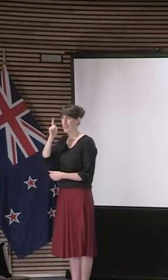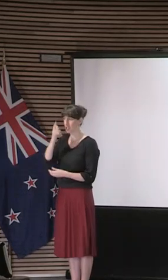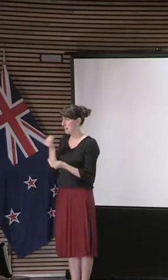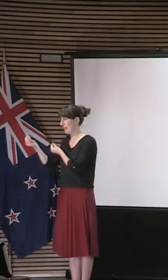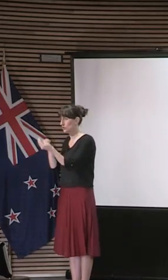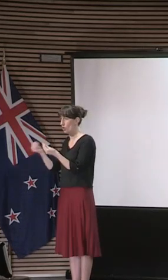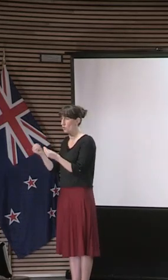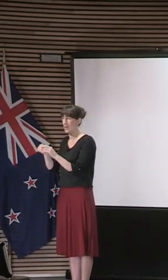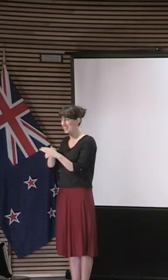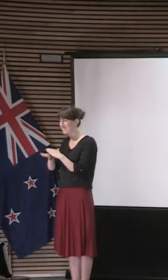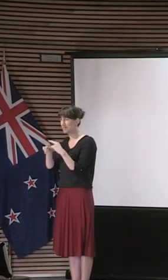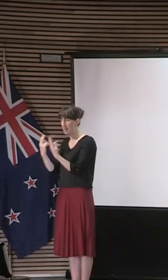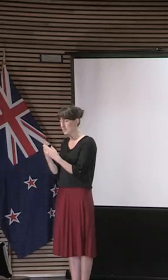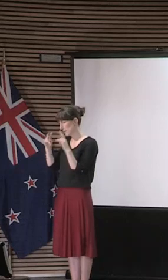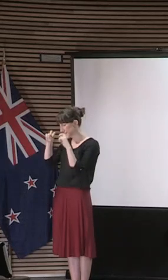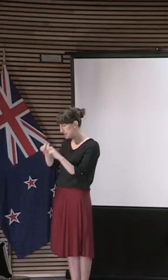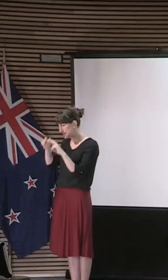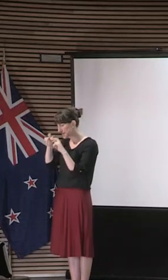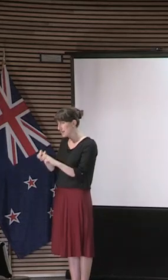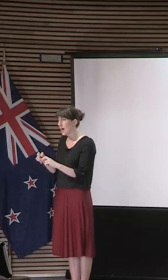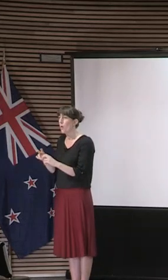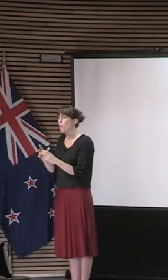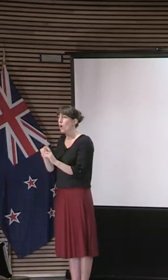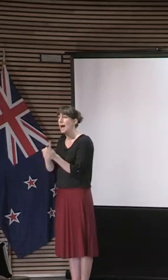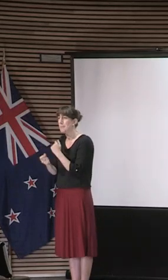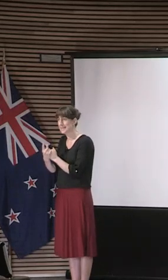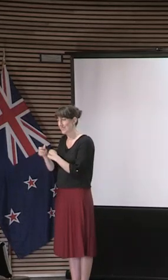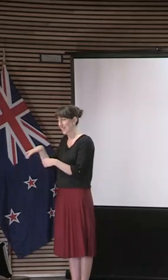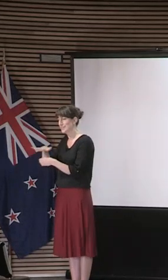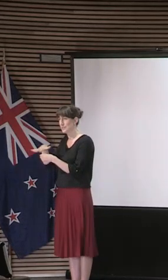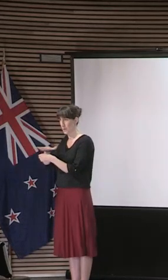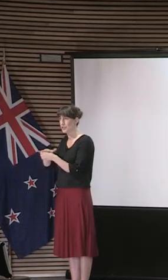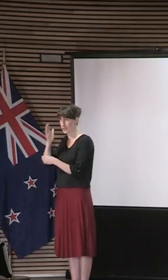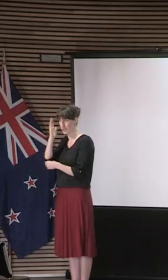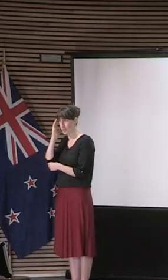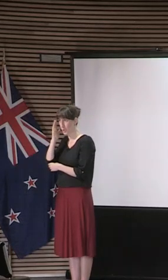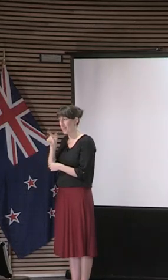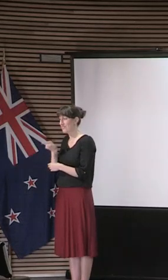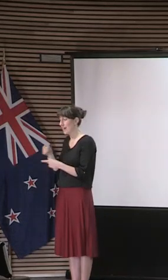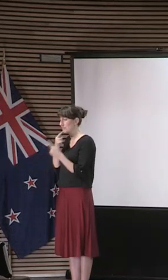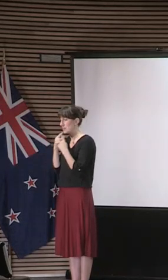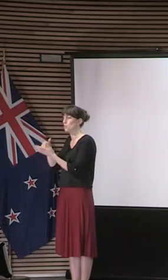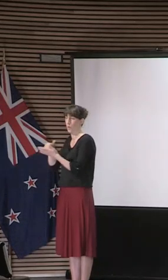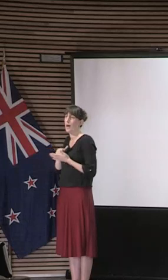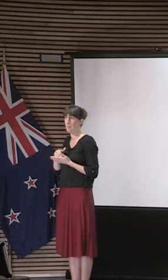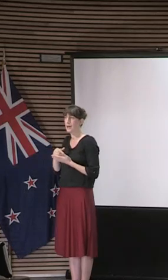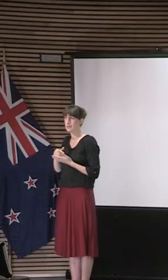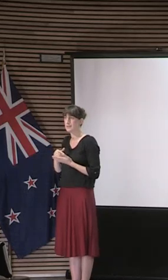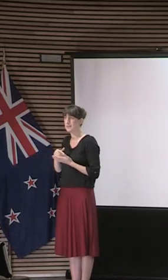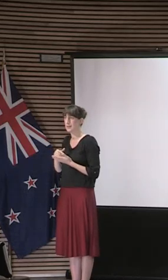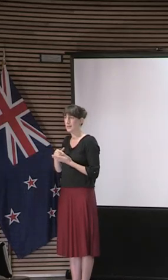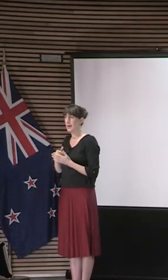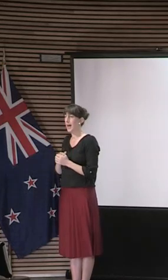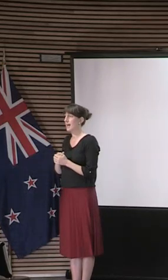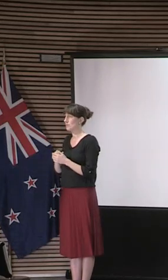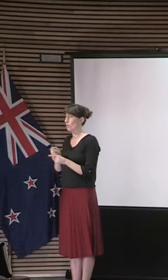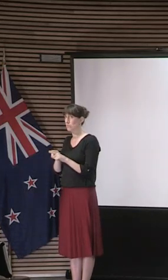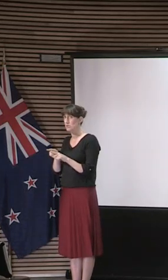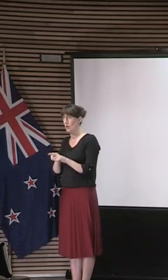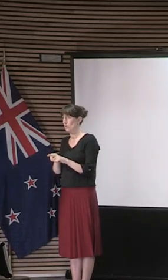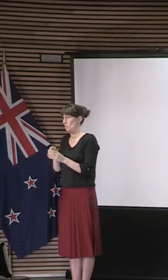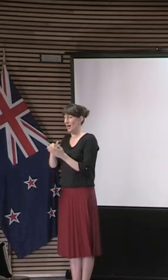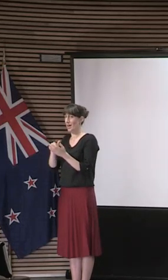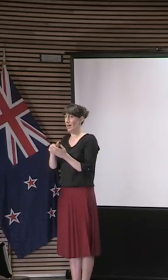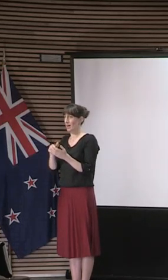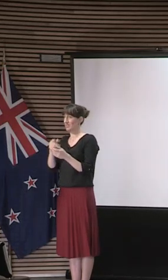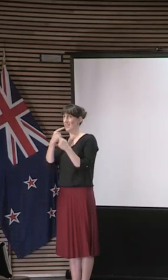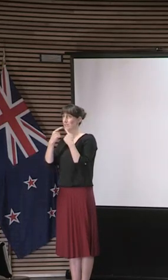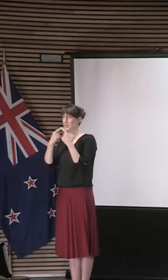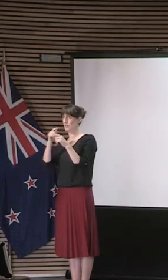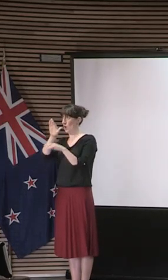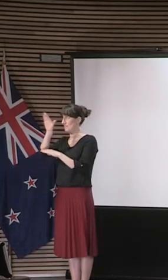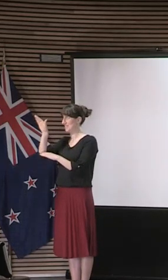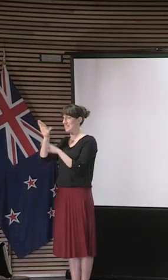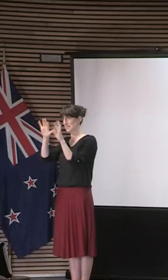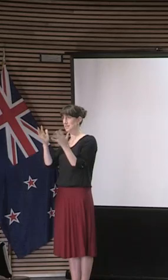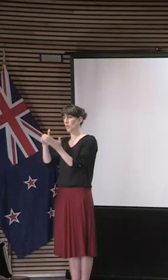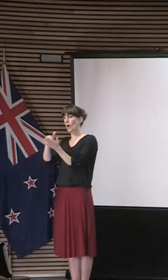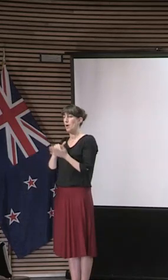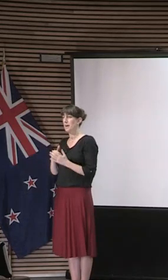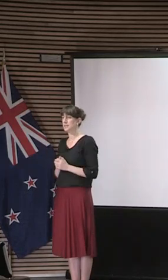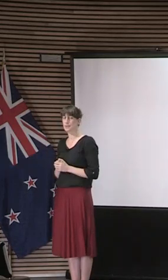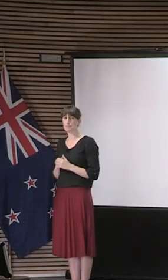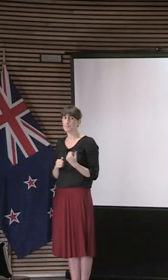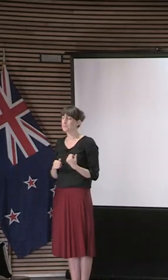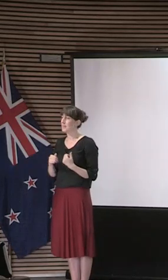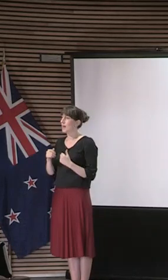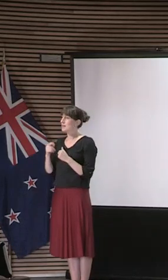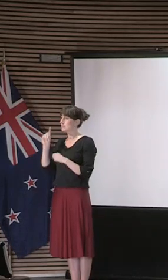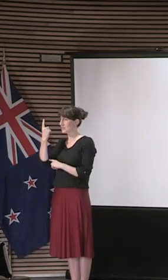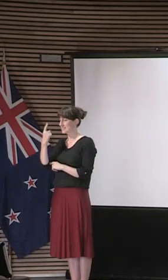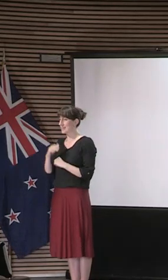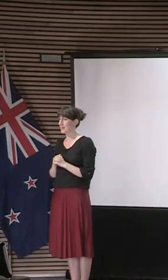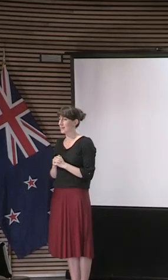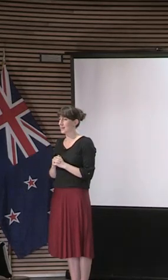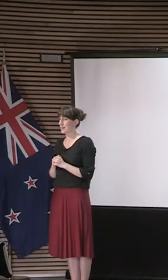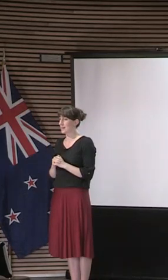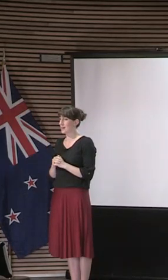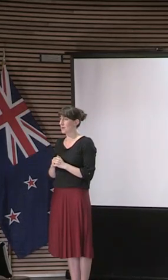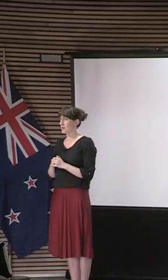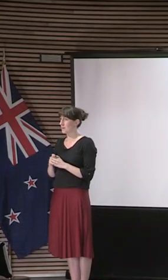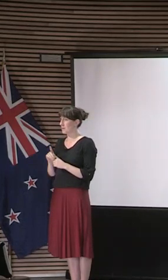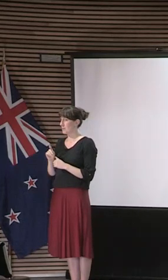kaiako me nga akonga. I waenga i